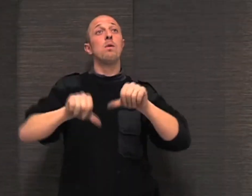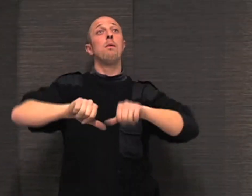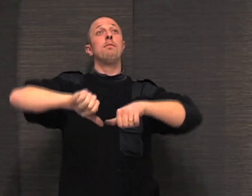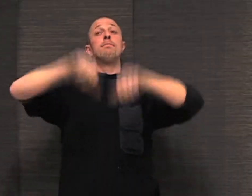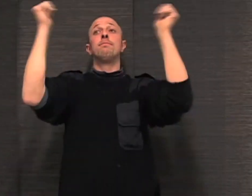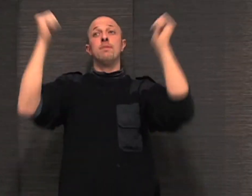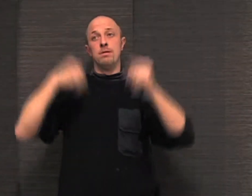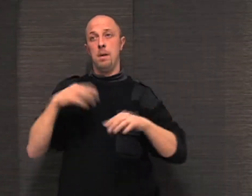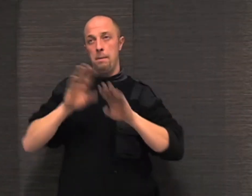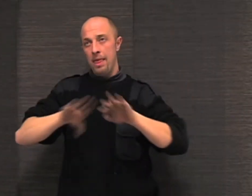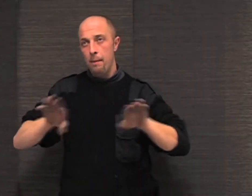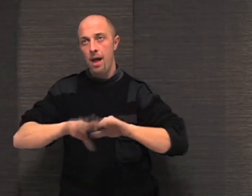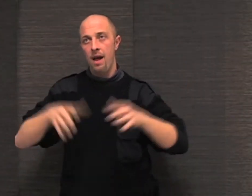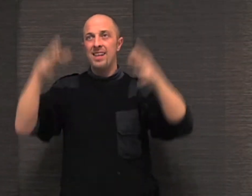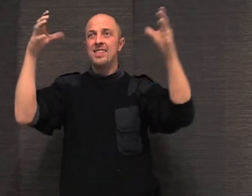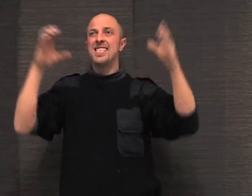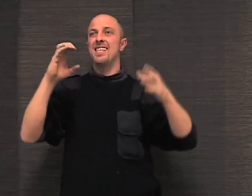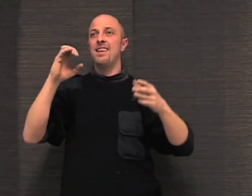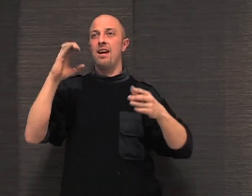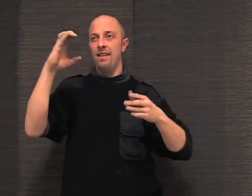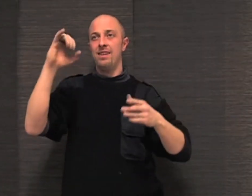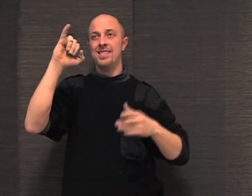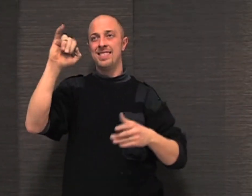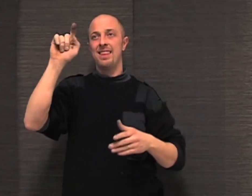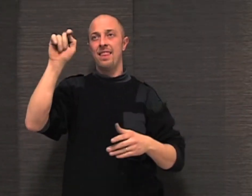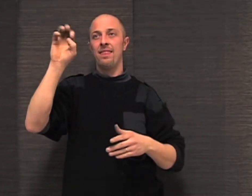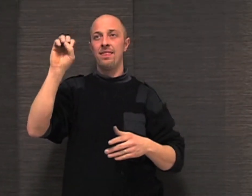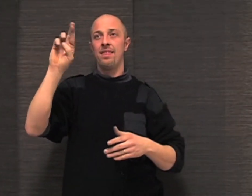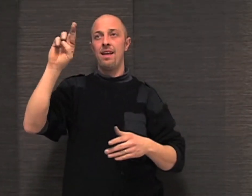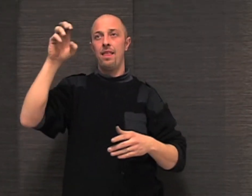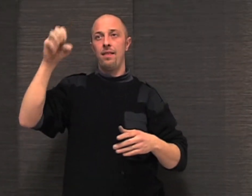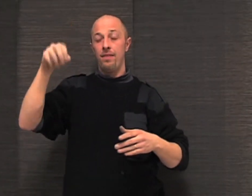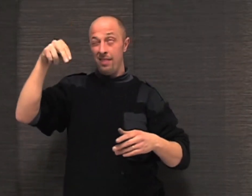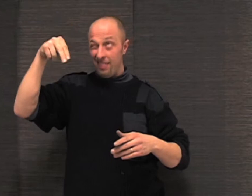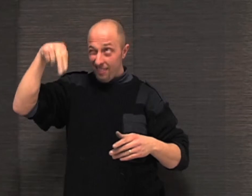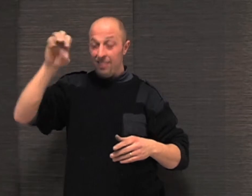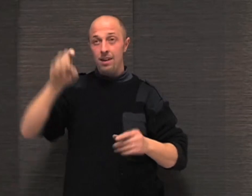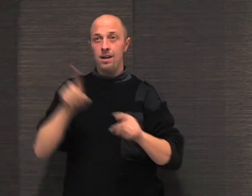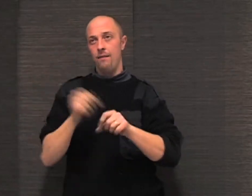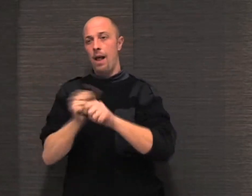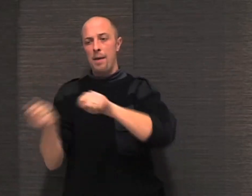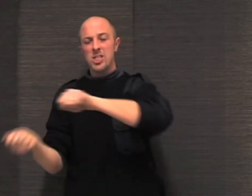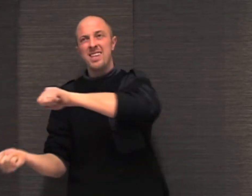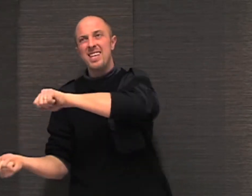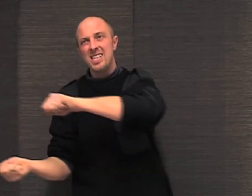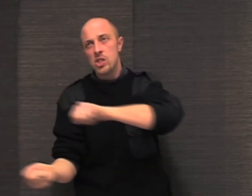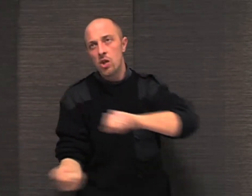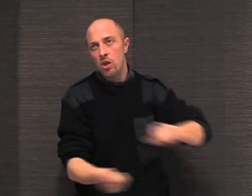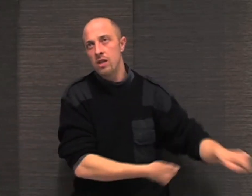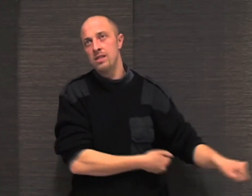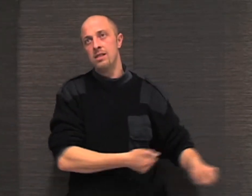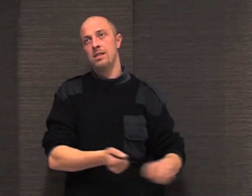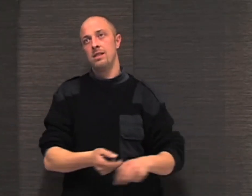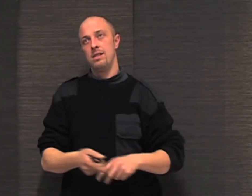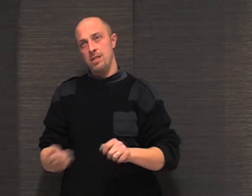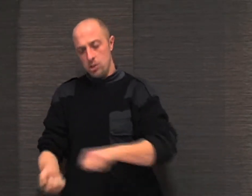Pendant la construction, il faut préparer l'installation de la citerne, faire les tranchées à la disqueuse